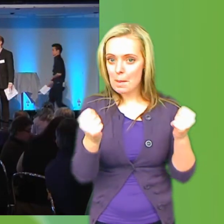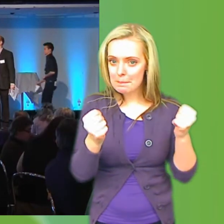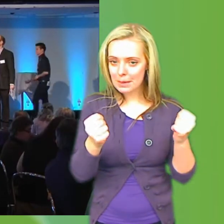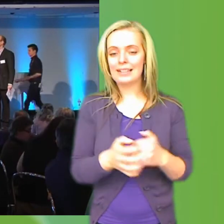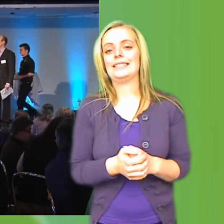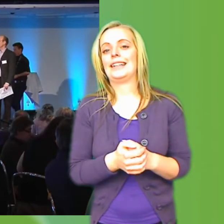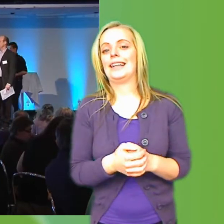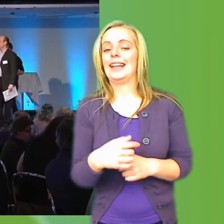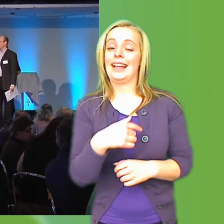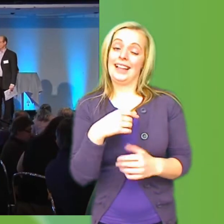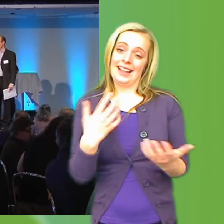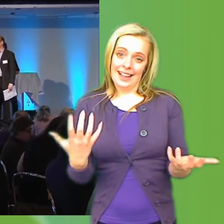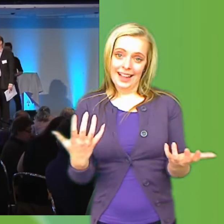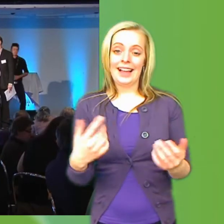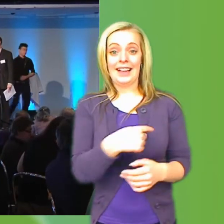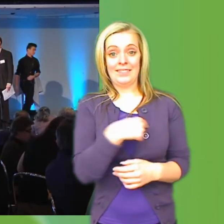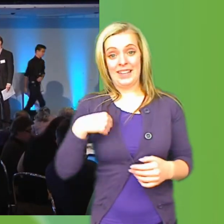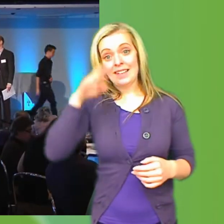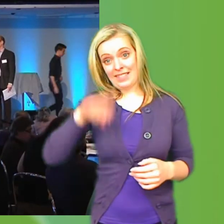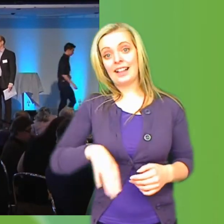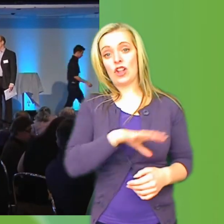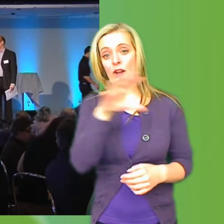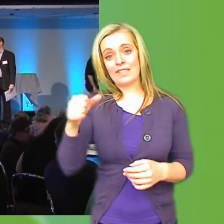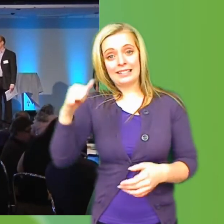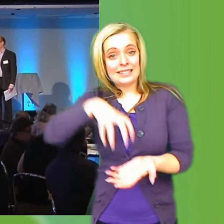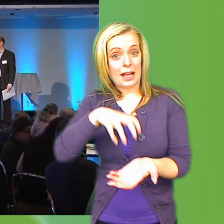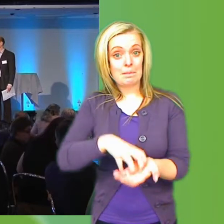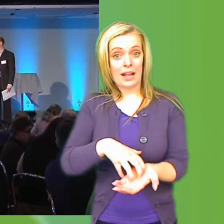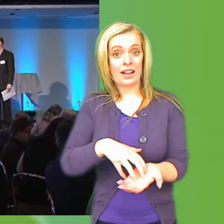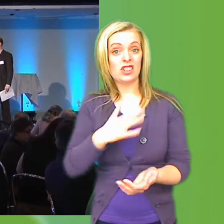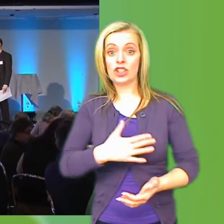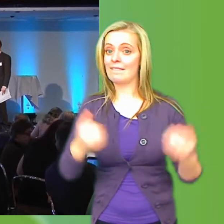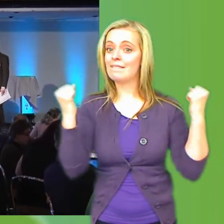Överallt i samhället tycker man att det är en viktig fråga, många joffar med den.